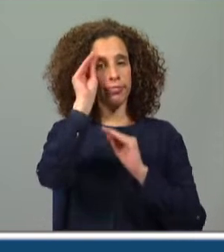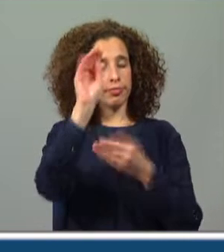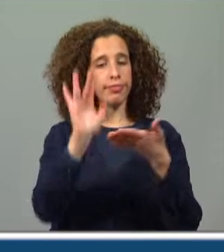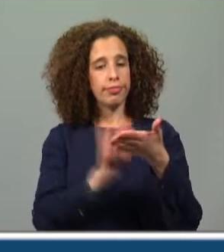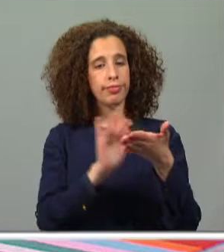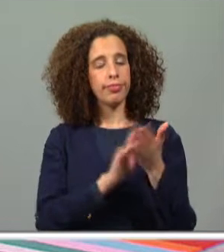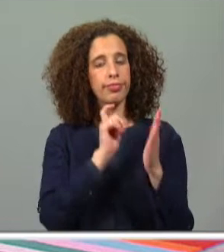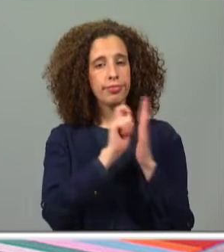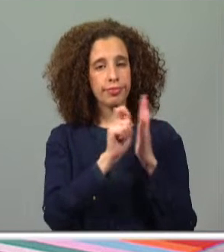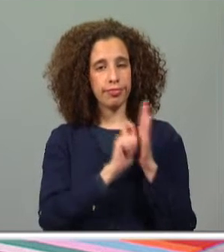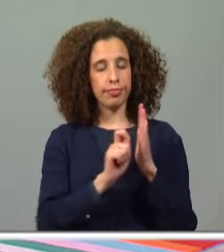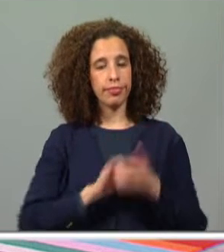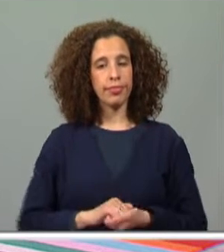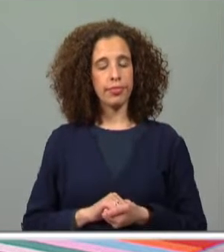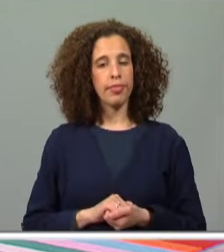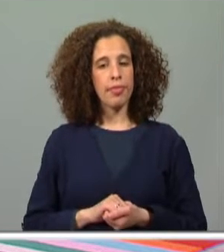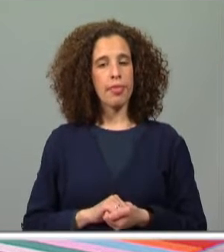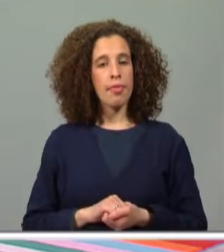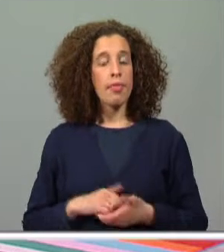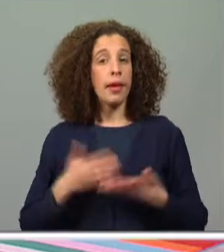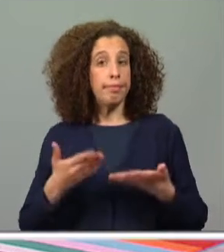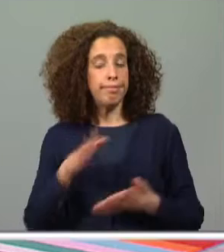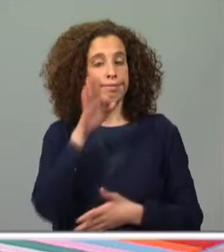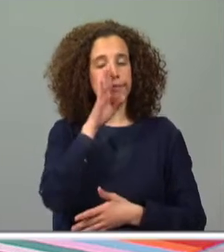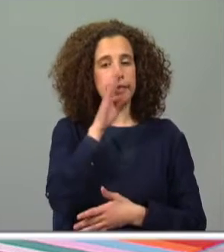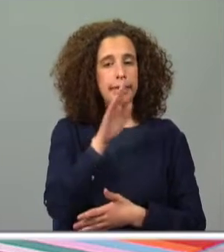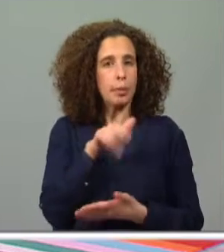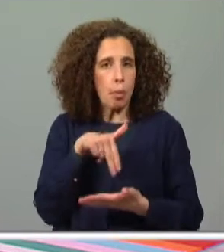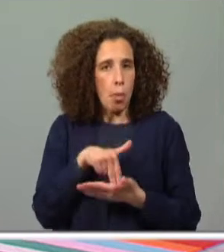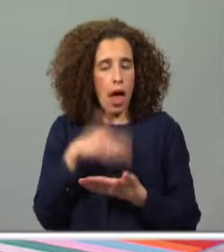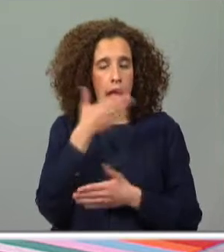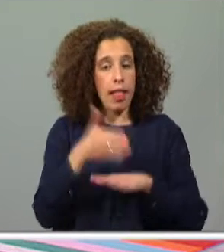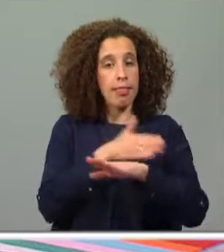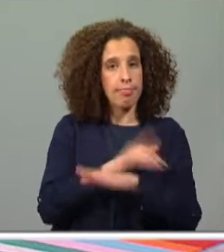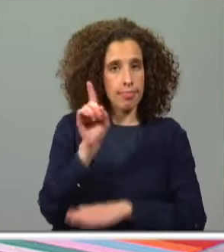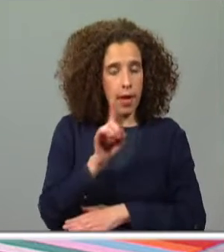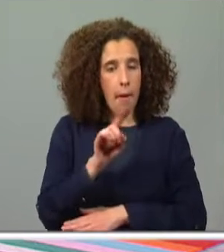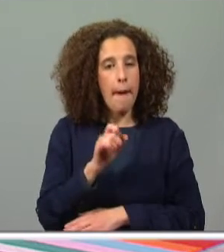literária e da escrita e se nós tiveste cá Aproveita agora a oportunidade para 文學和寫作，如果我們有這裡 趁現在機會